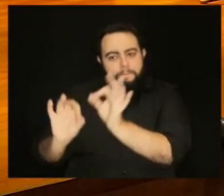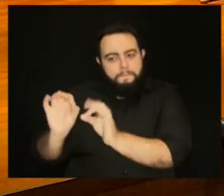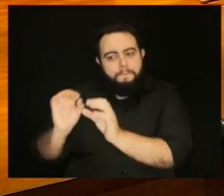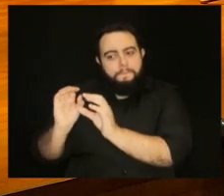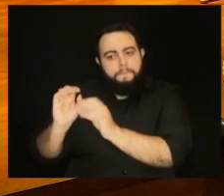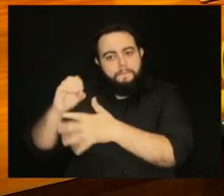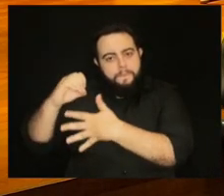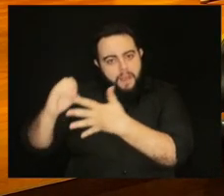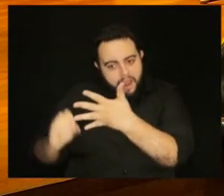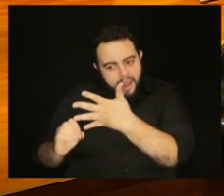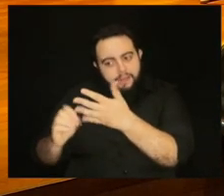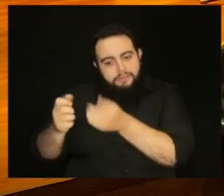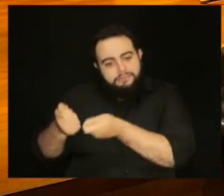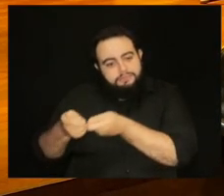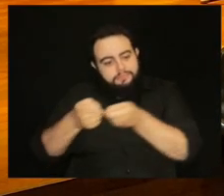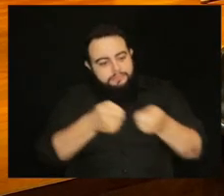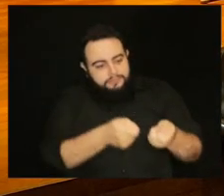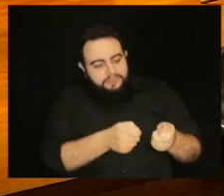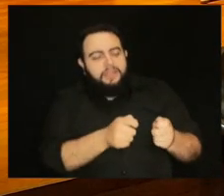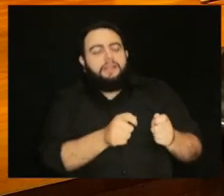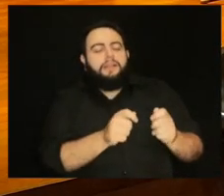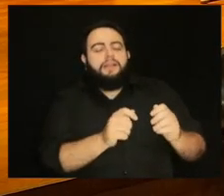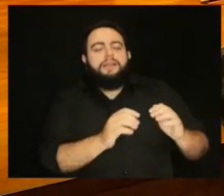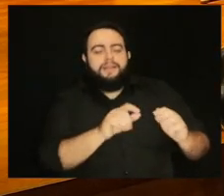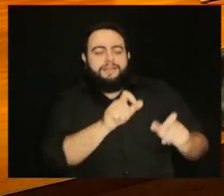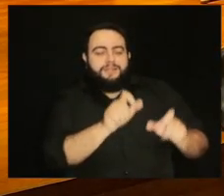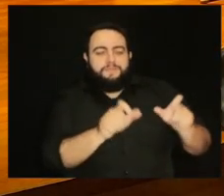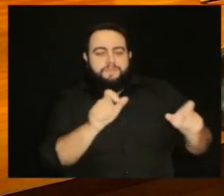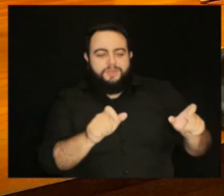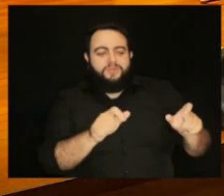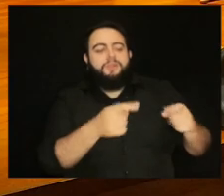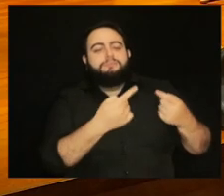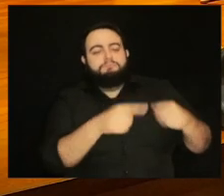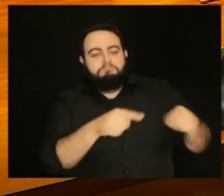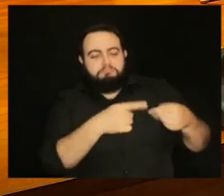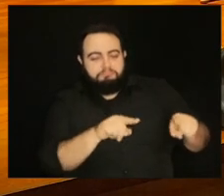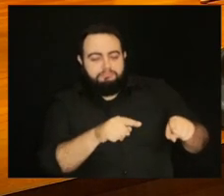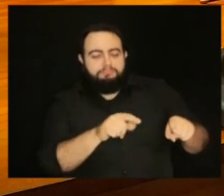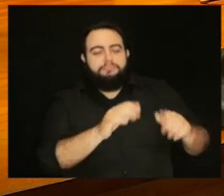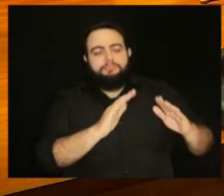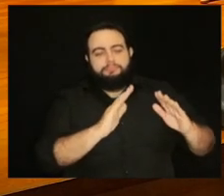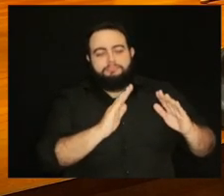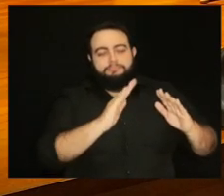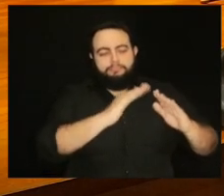tem o fato também dele ser um cara de transição dessa música meio europeia para já uma música